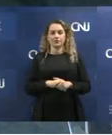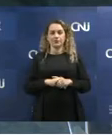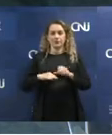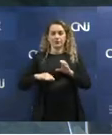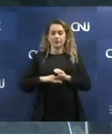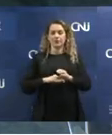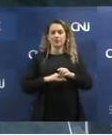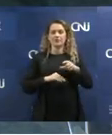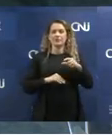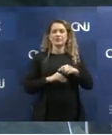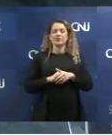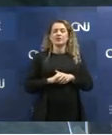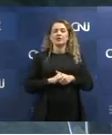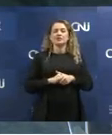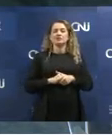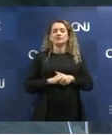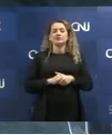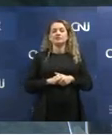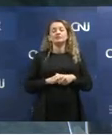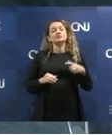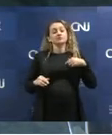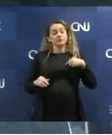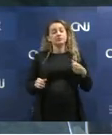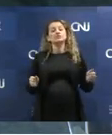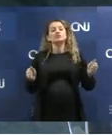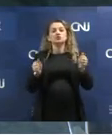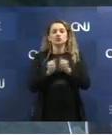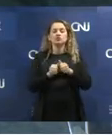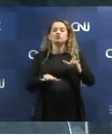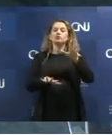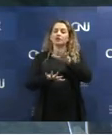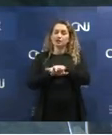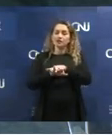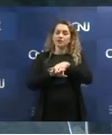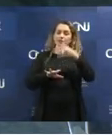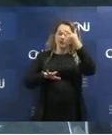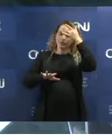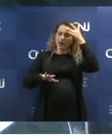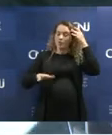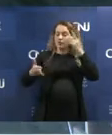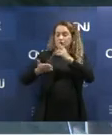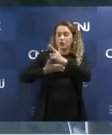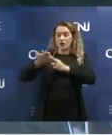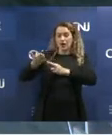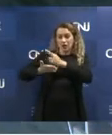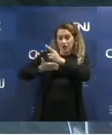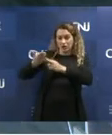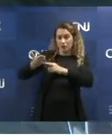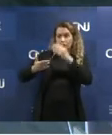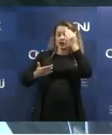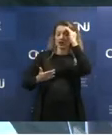Eu acompanho integralmente a senhora relatora. Entendo, assim como já entendeu